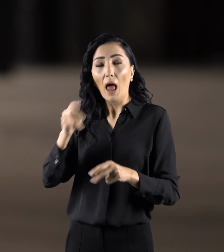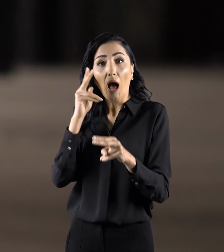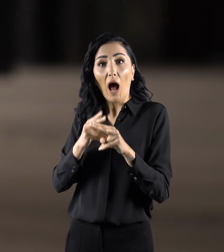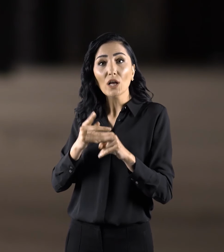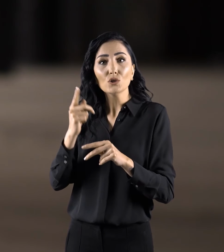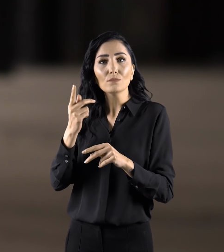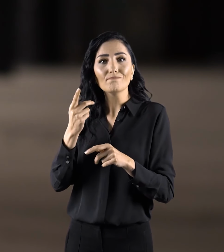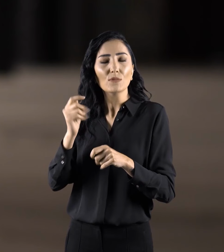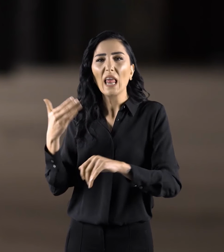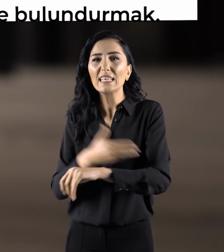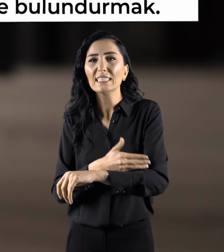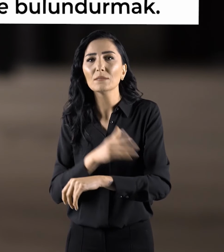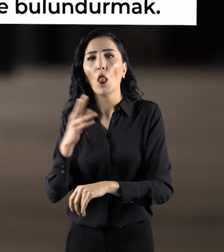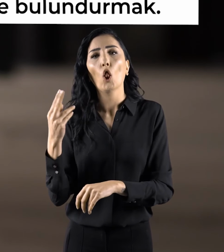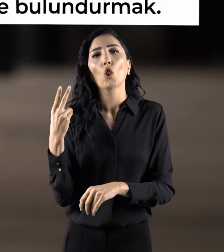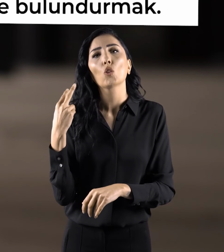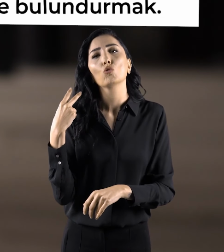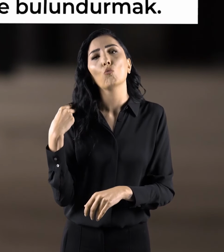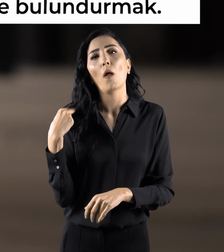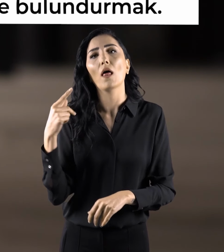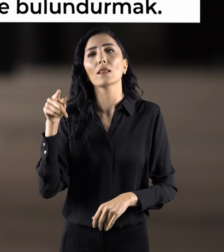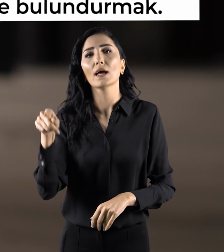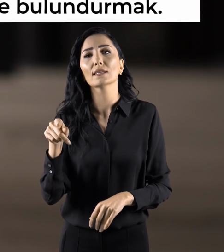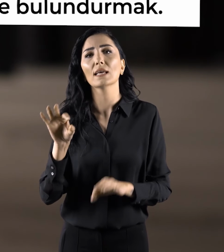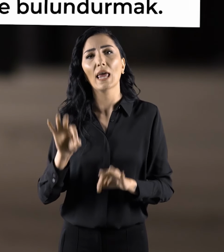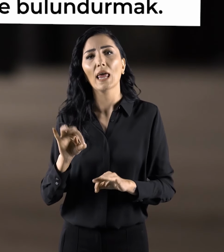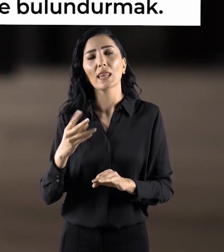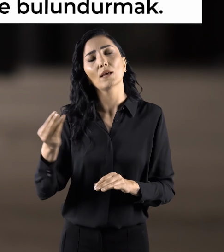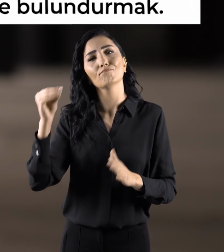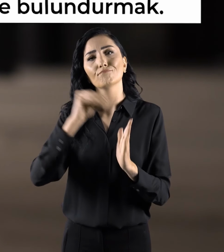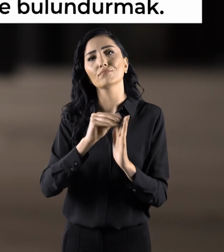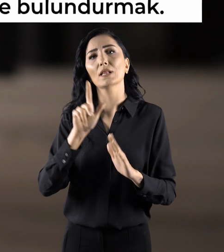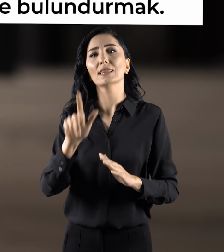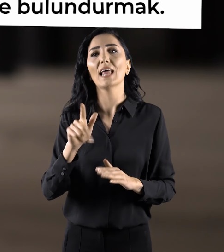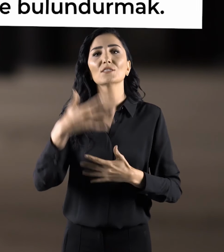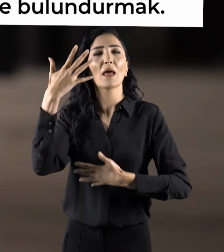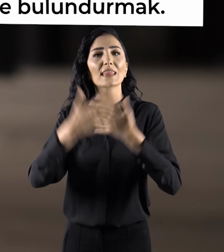Acil durumda kullanacağımız hizmetlerin numaralarını yine cebinizde bulundurmak.